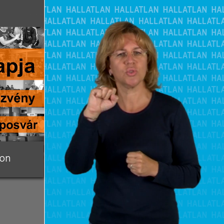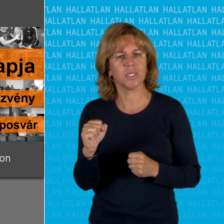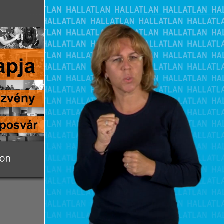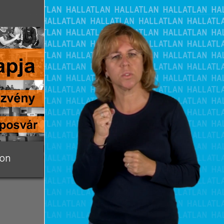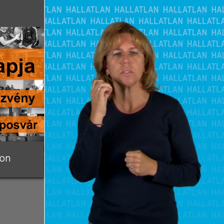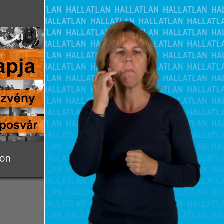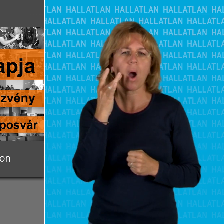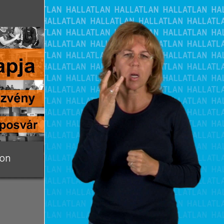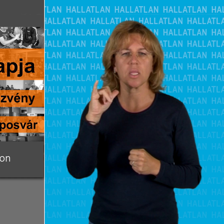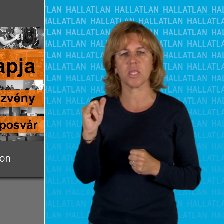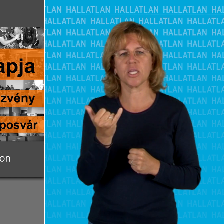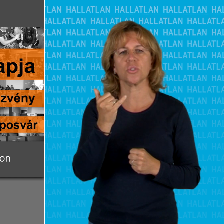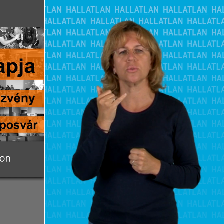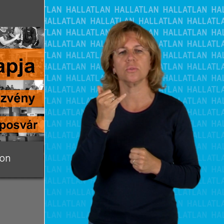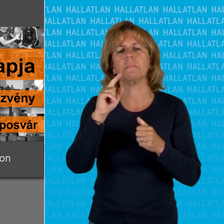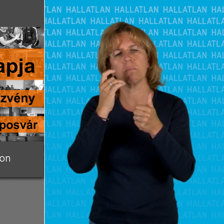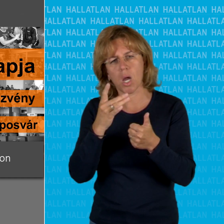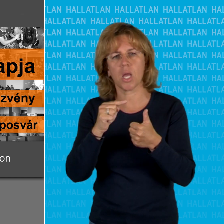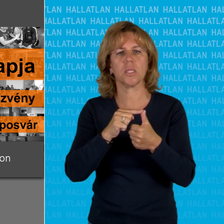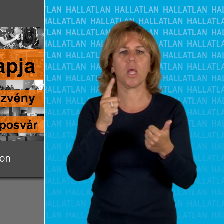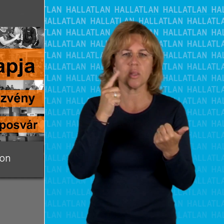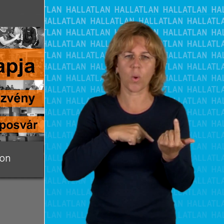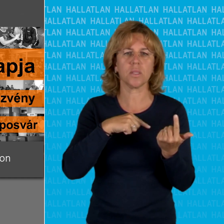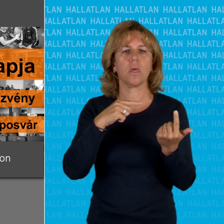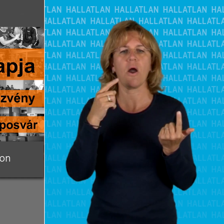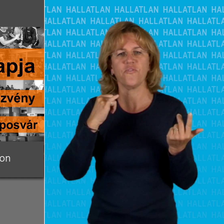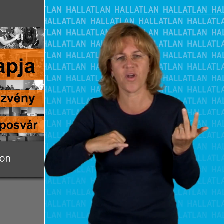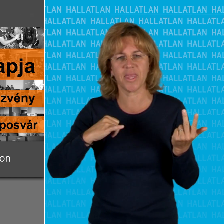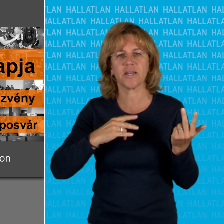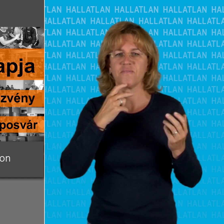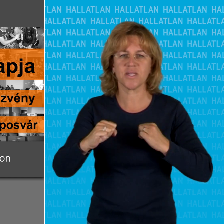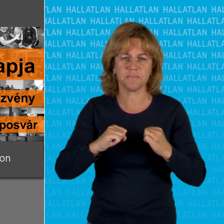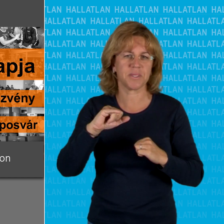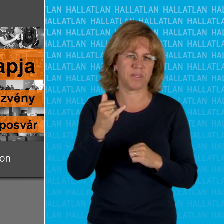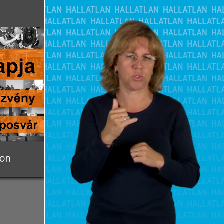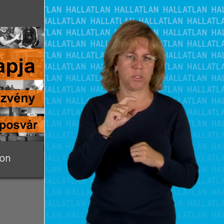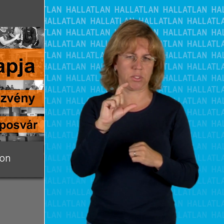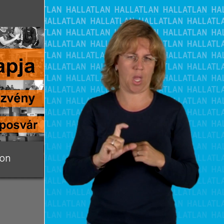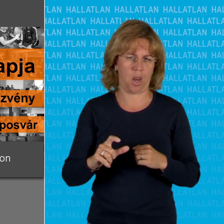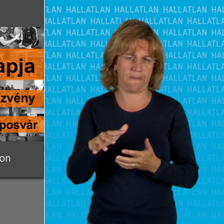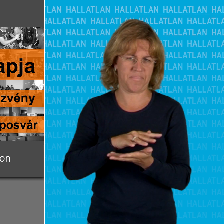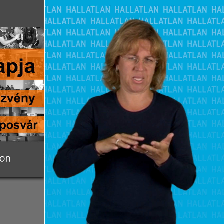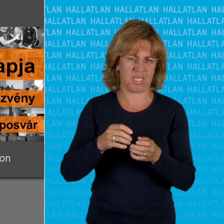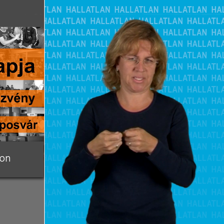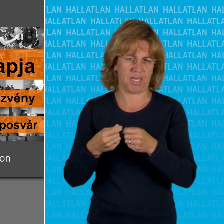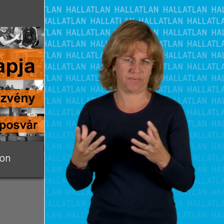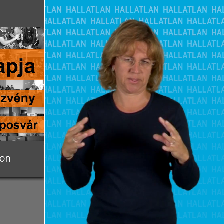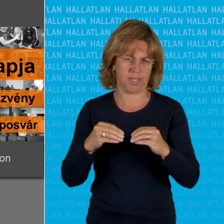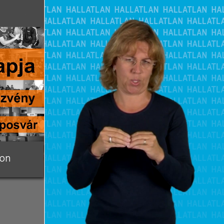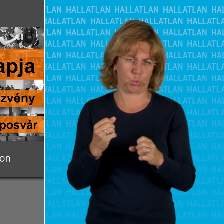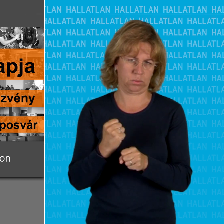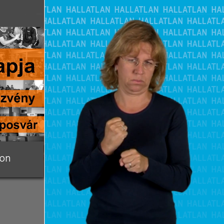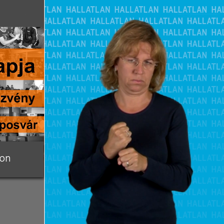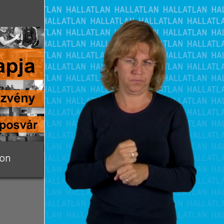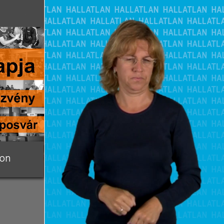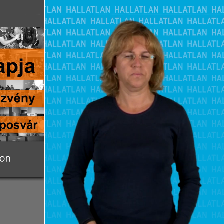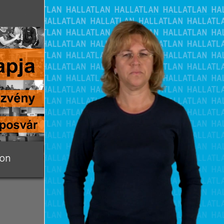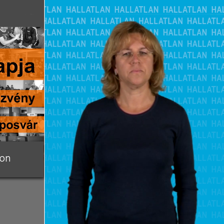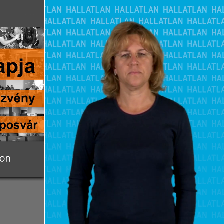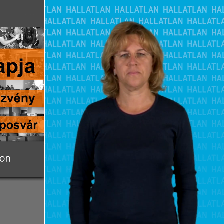a SINOSZ Baranya, Tolna, Fejér, Veszprém és Zala megyei szervezetei is.